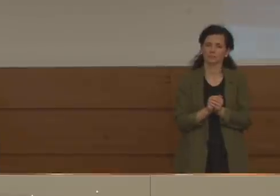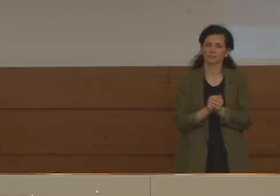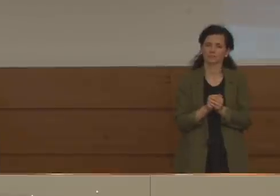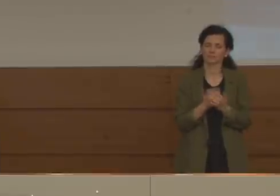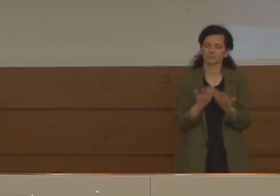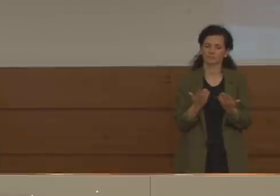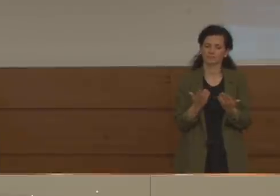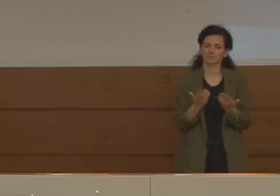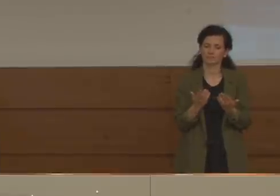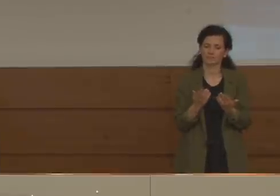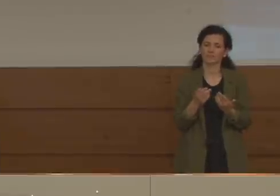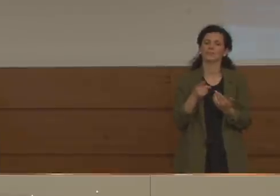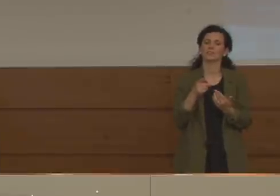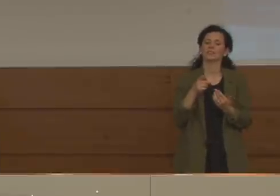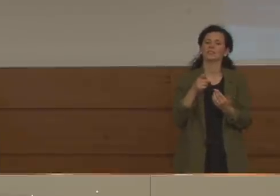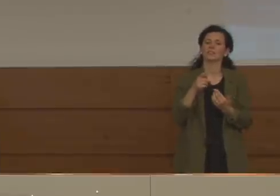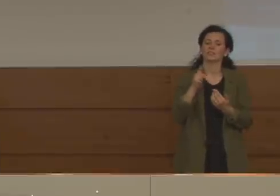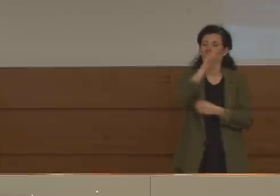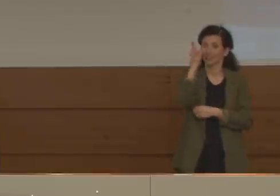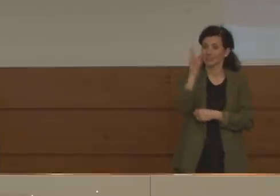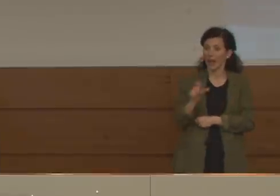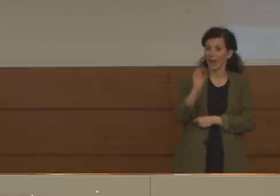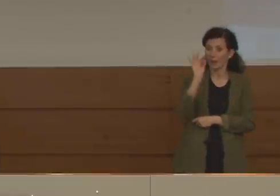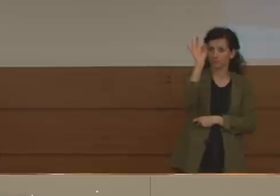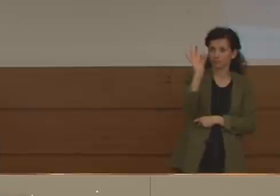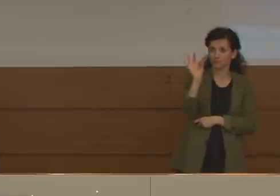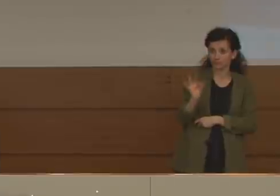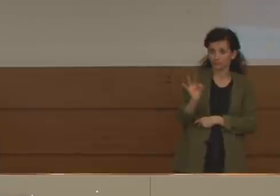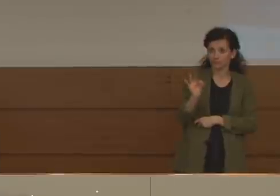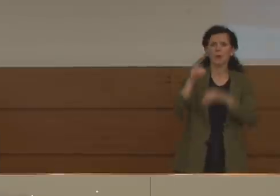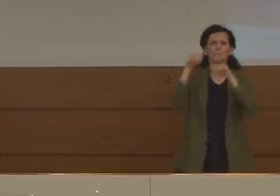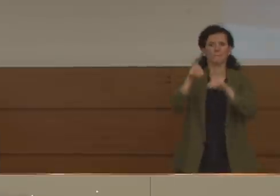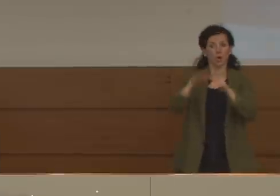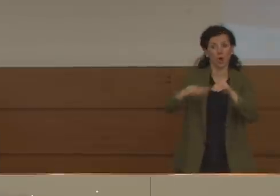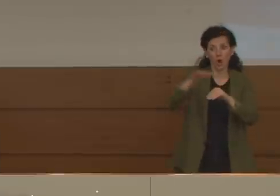queste fragilità deve essere rinforzato. E una delle cose che ci ha insegnato